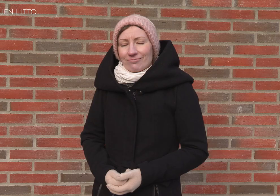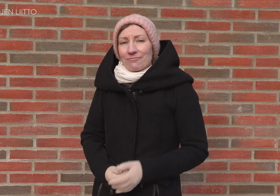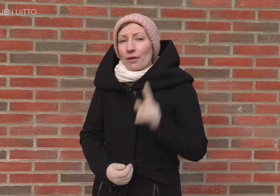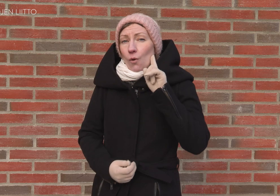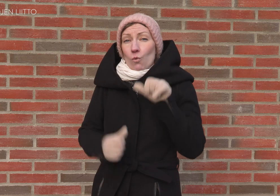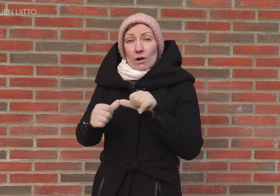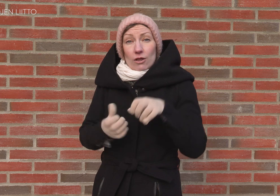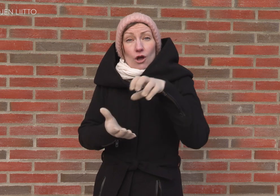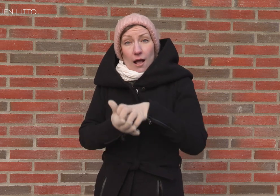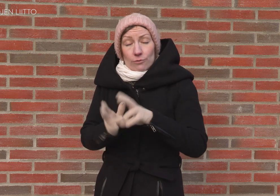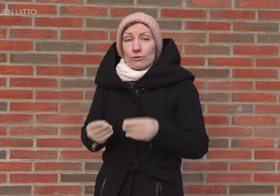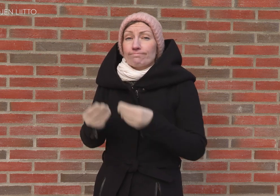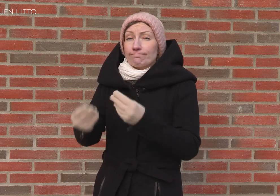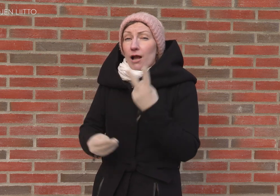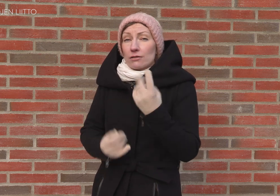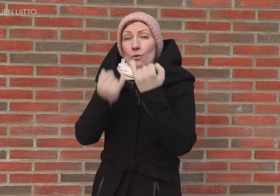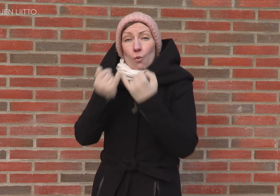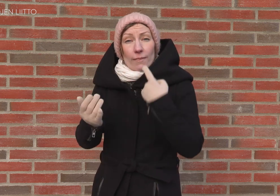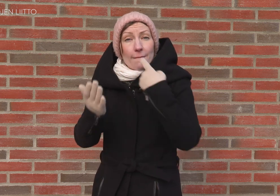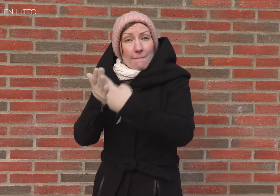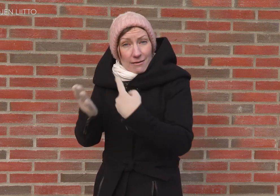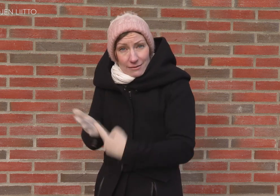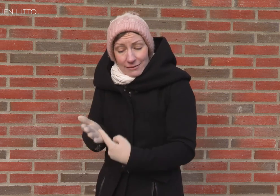Kuurojen Liiton hallitus myöntänyt myös kaksi kunniamainintaa, -